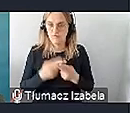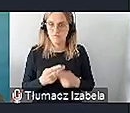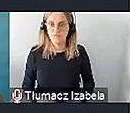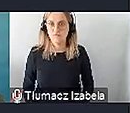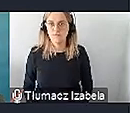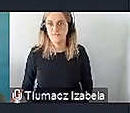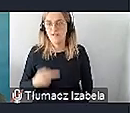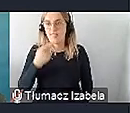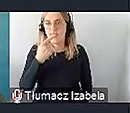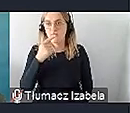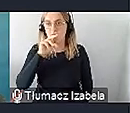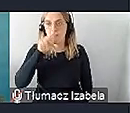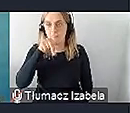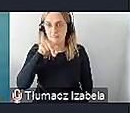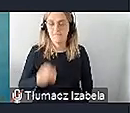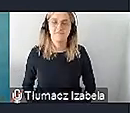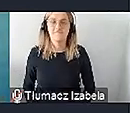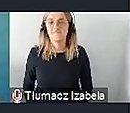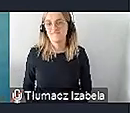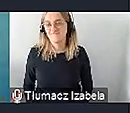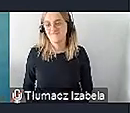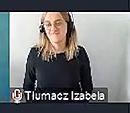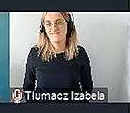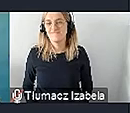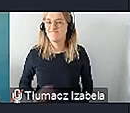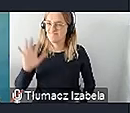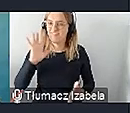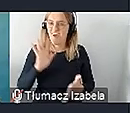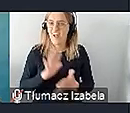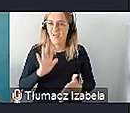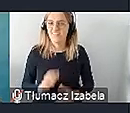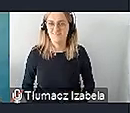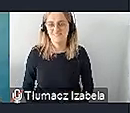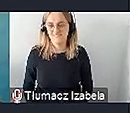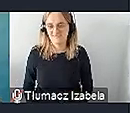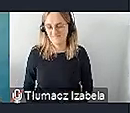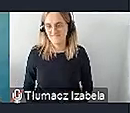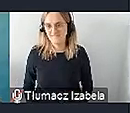Język na wierzchu - o tym wspomniała pani Renata.